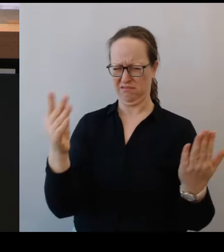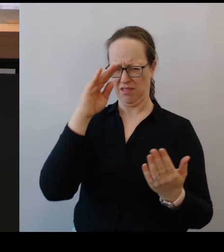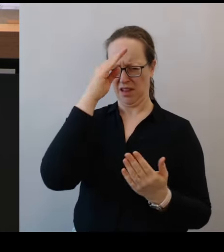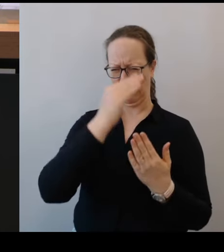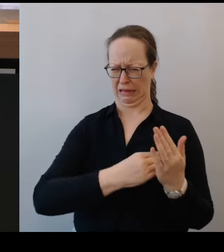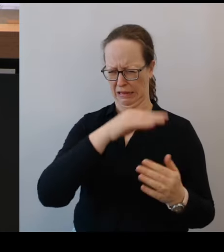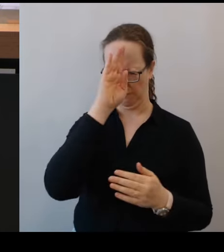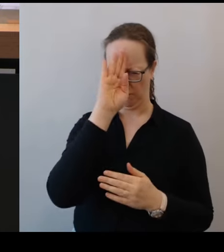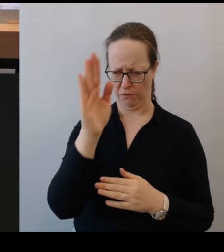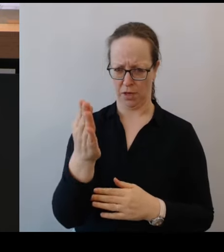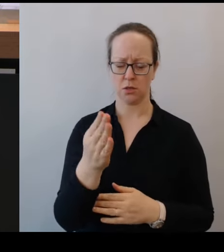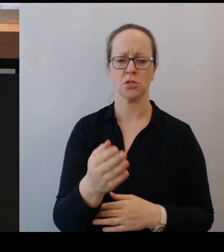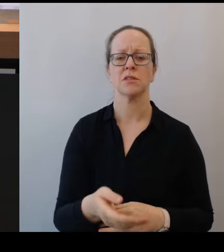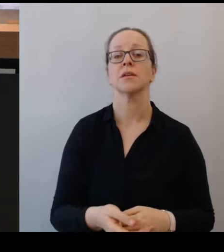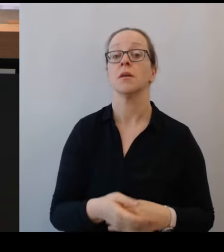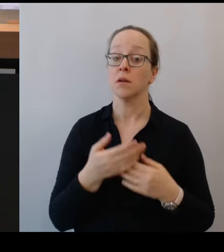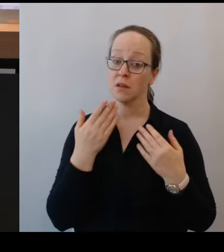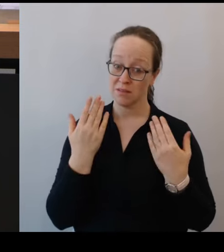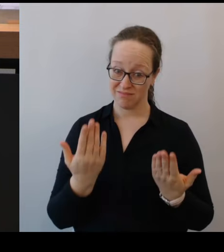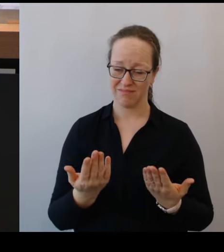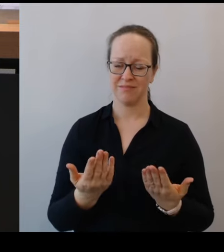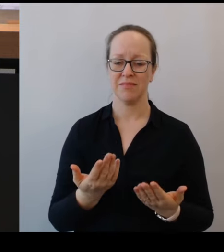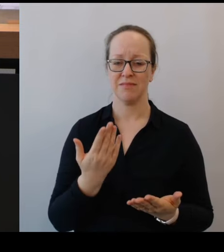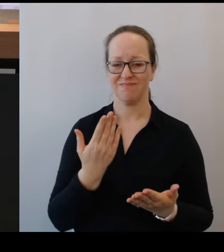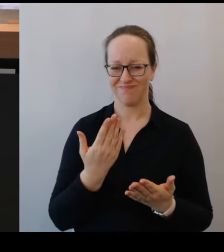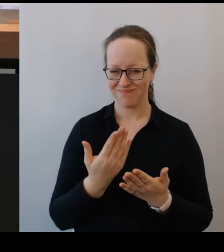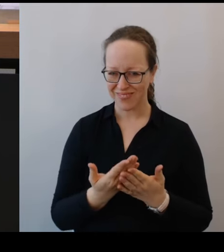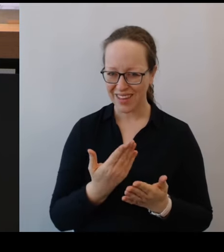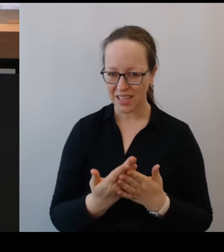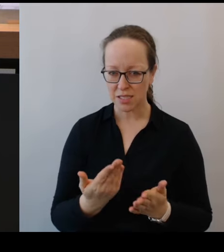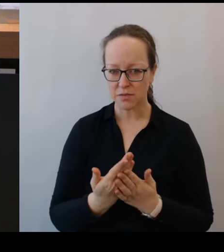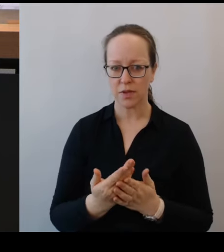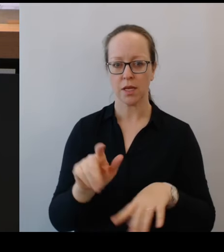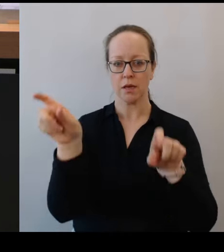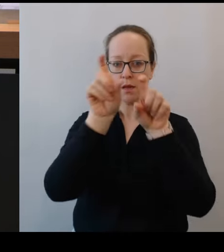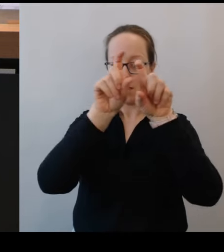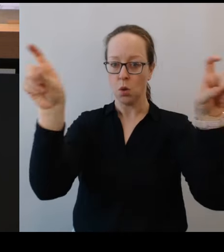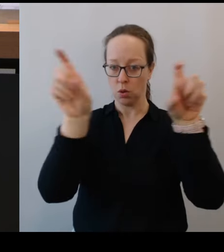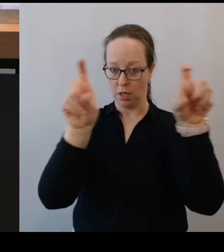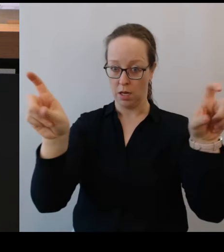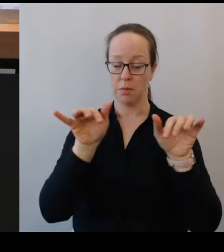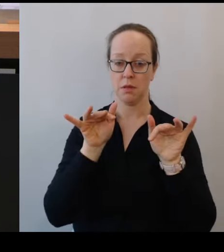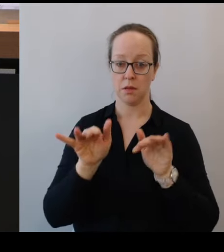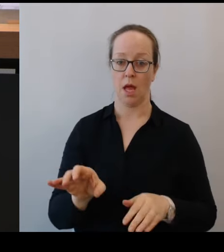in Führungsgremien untersagen. Und so müssen wir das auch handhaben, weil Berlin eine professionelle